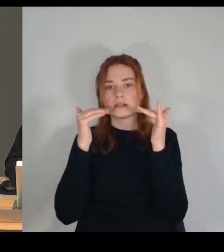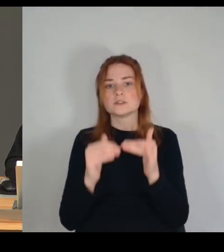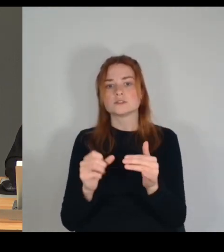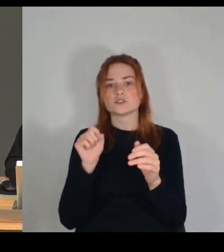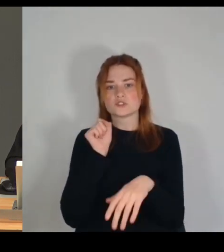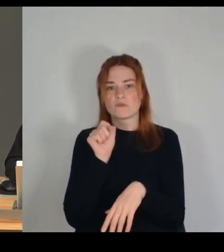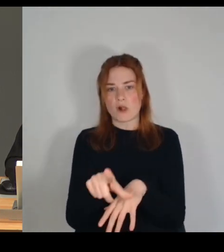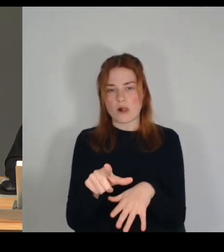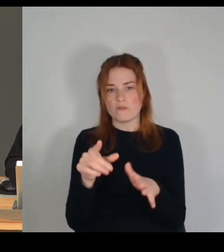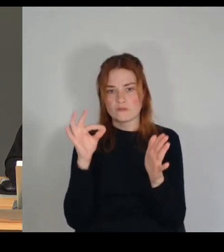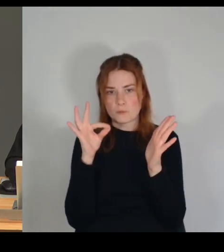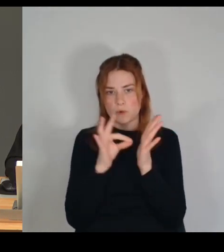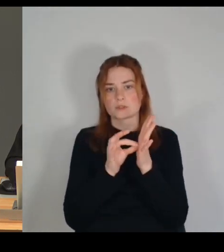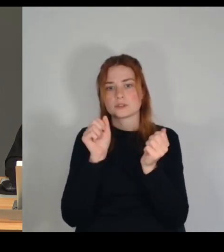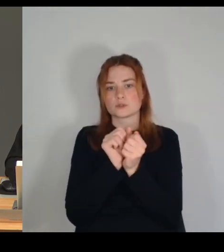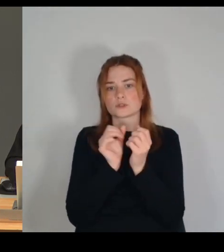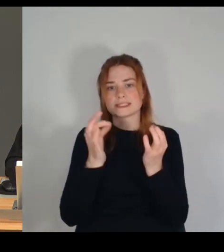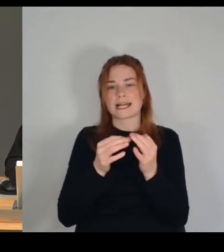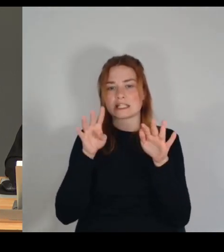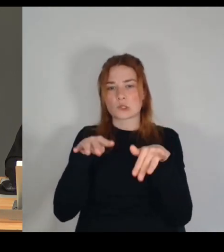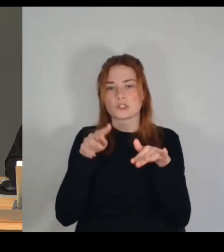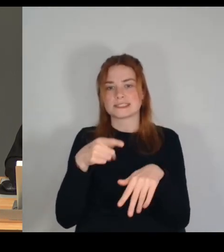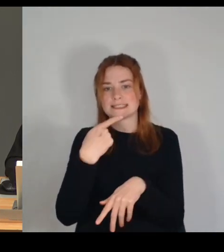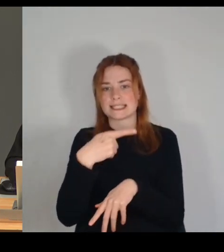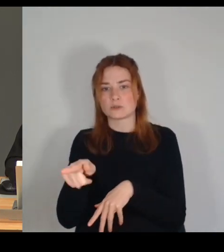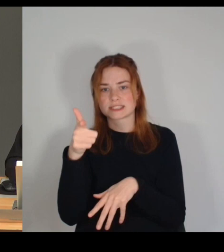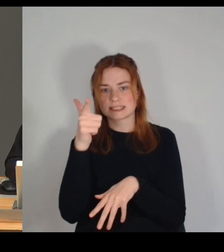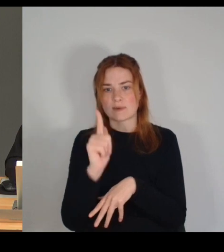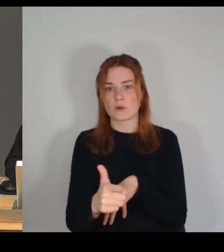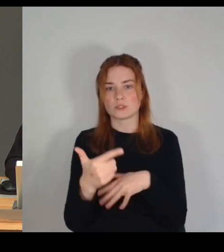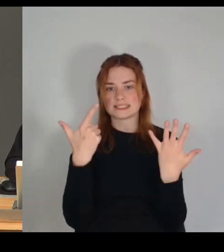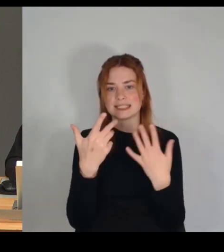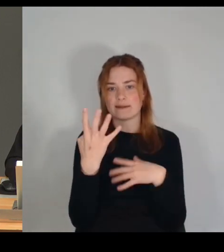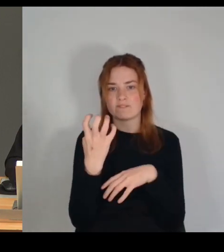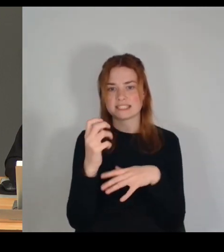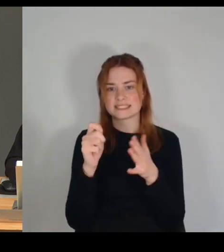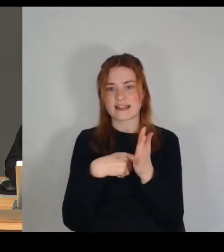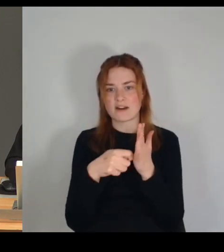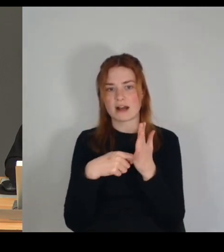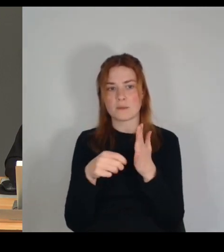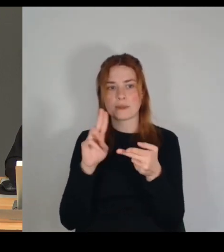Die Wahlvorschläge der AfD Fraktion für diese Gremien haben in den letzten Sitzungen keine Mehrheit gefunden.